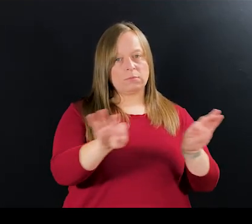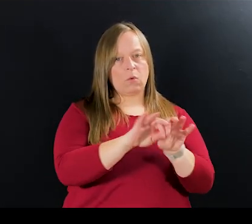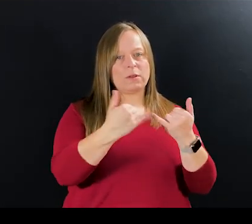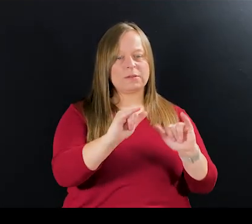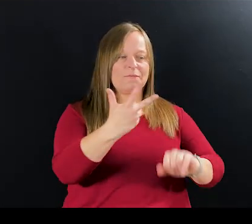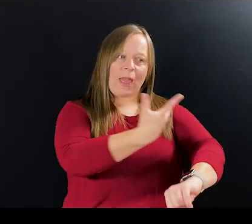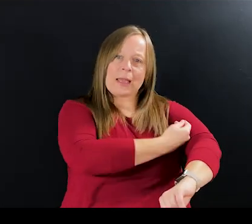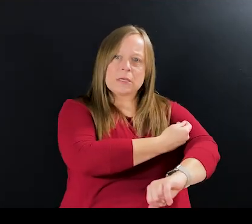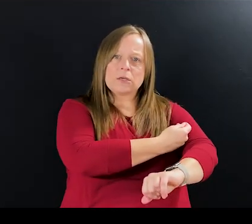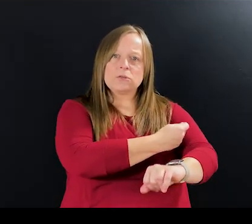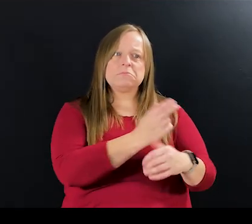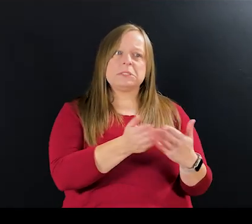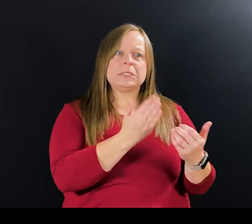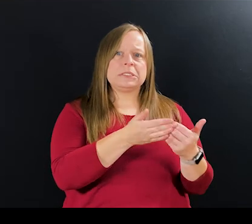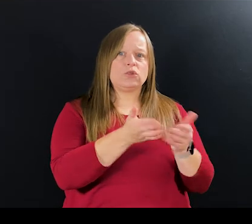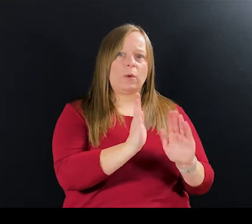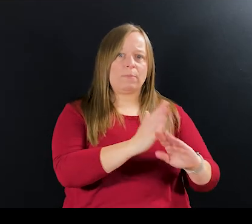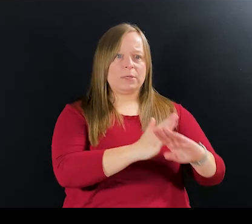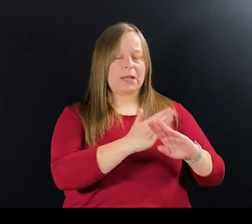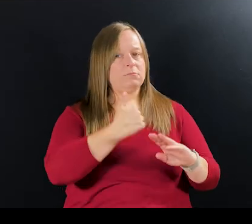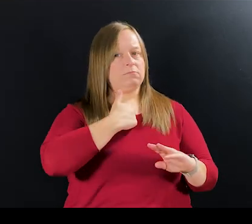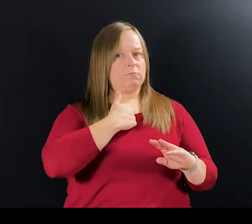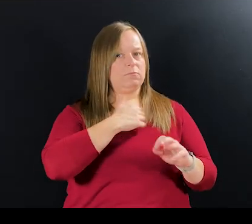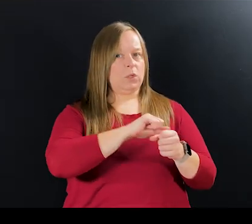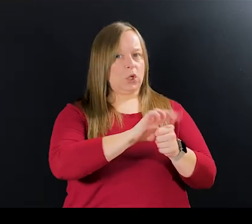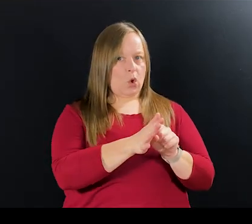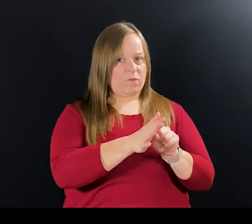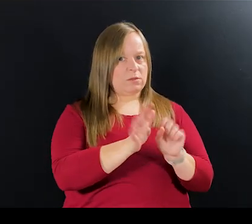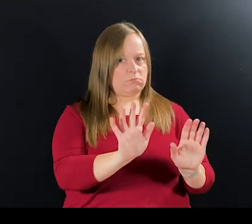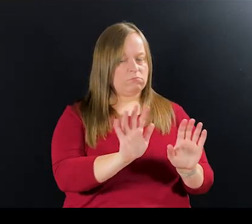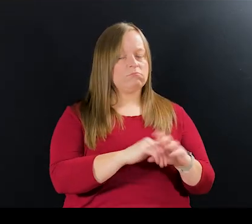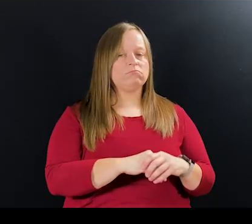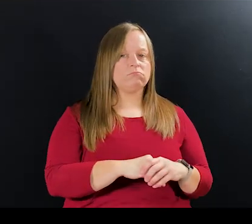Vacunarse es la manera más fácil de protegerse del COVID-19.